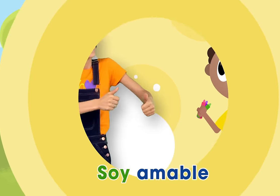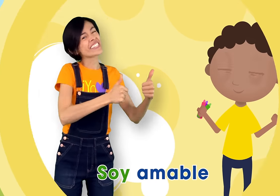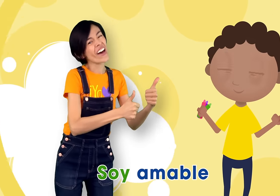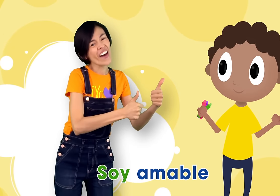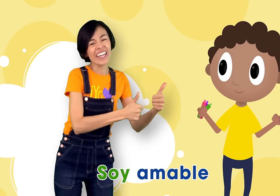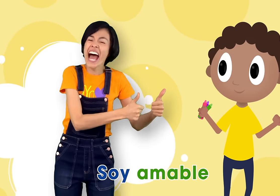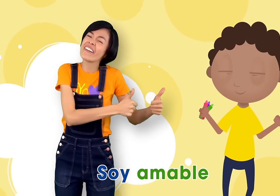Cuando aún no es mi turno, sé que debo esperar.